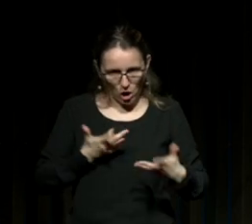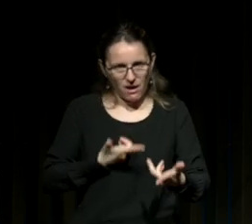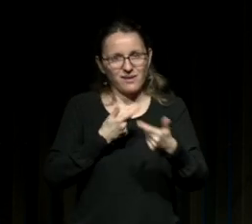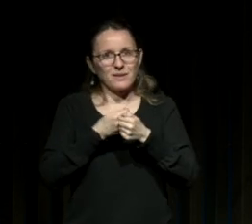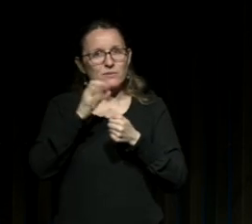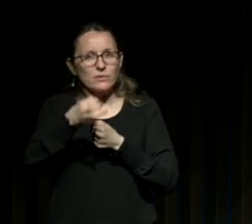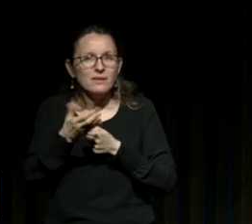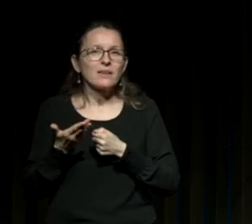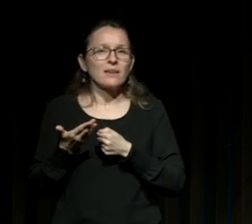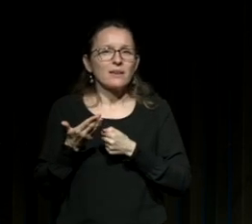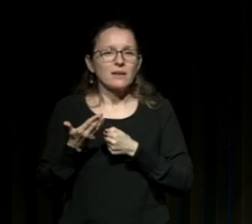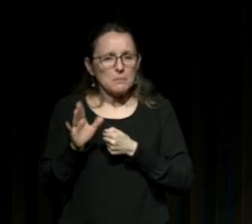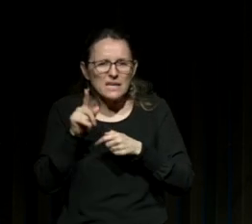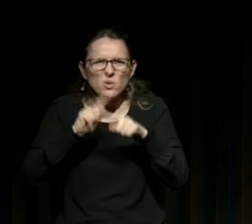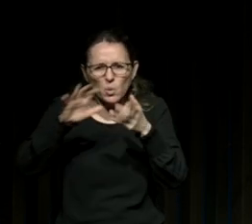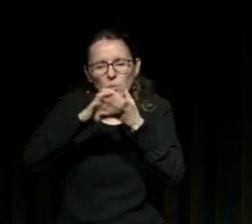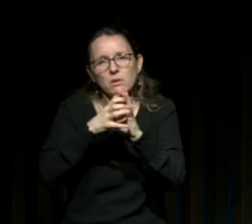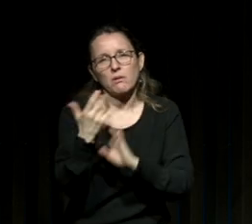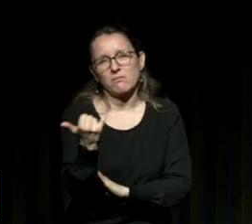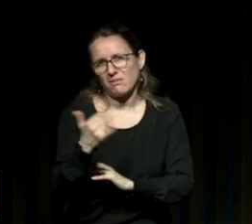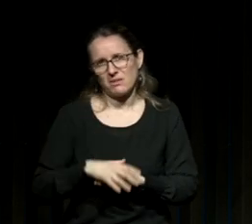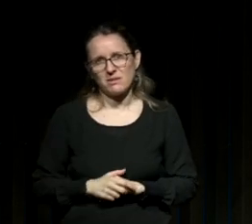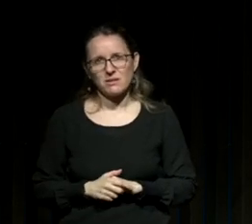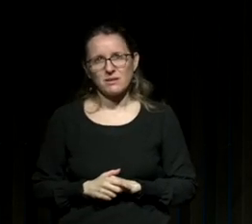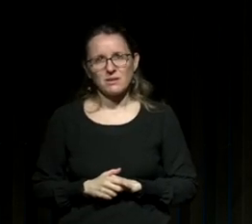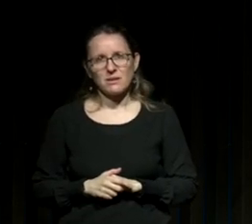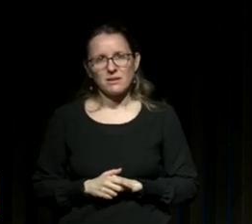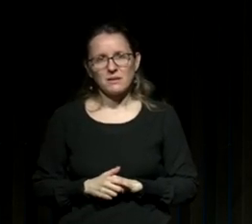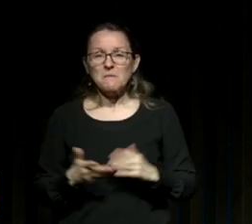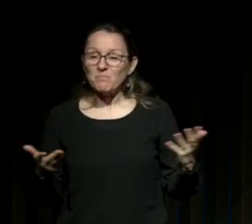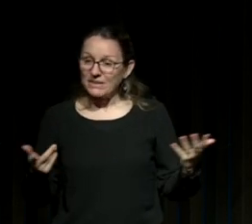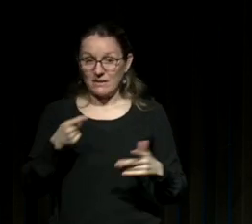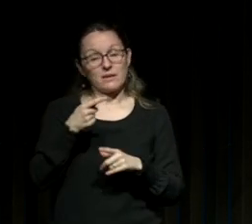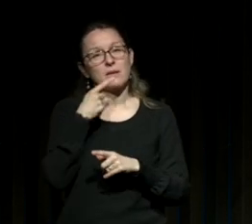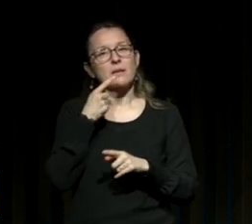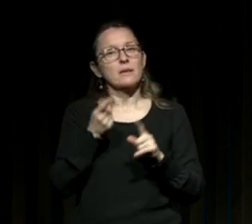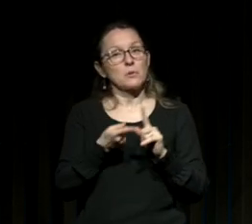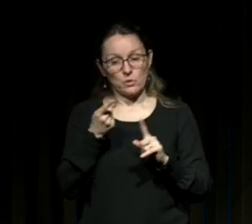venir à la physiologie la physiologie c'est aussi de prendre son temps pour manger dans ce travail